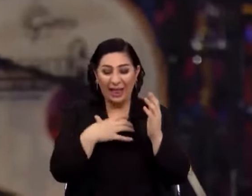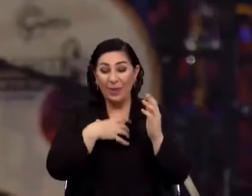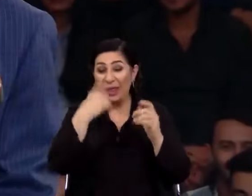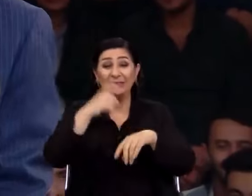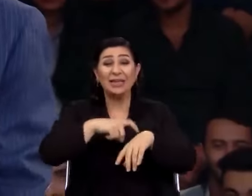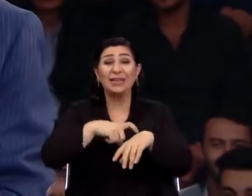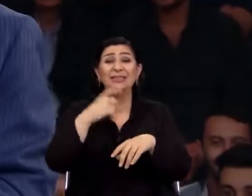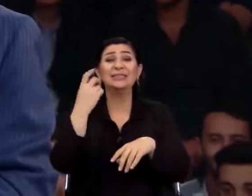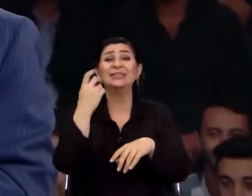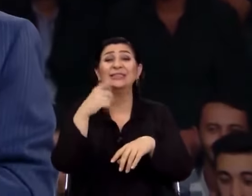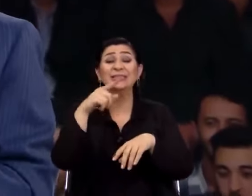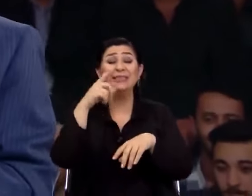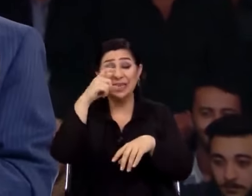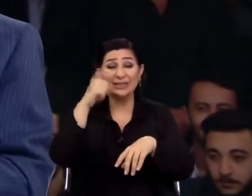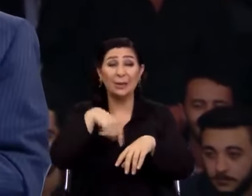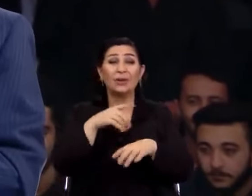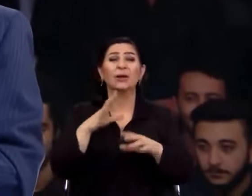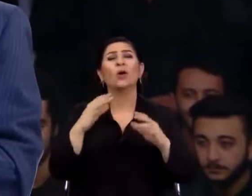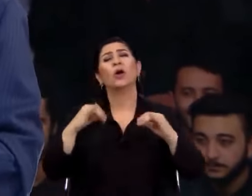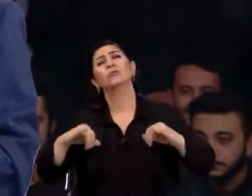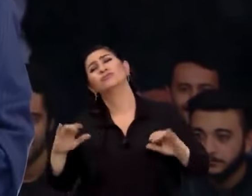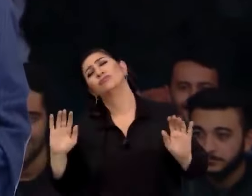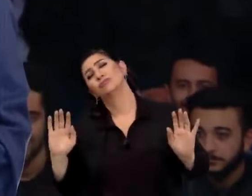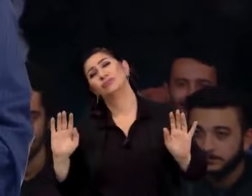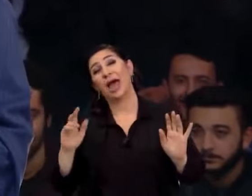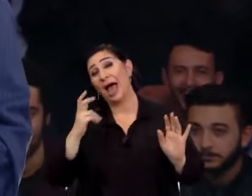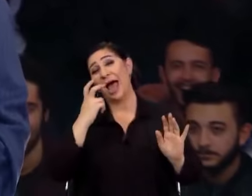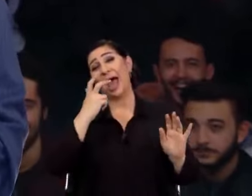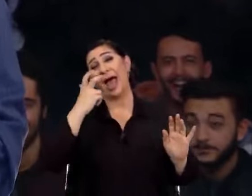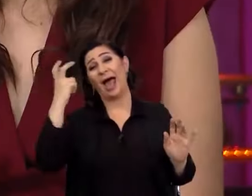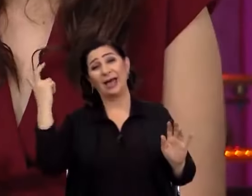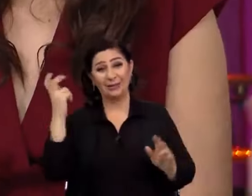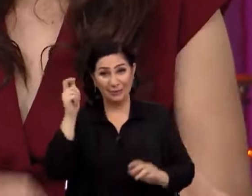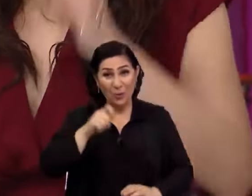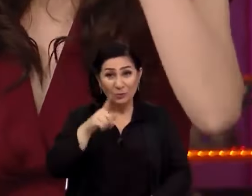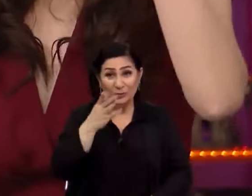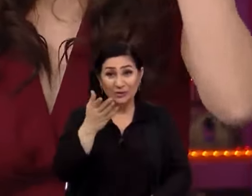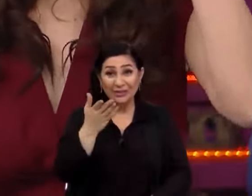evde kendi kendine oturuyorsun Böyle yayılmış oturuyorsun Summer Time niçin